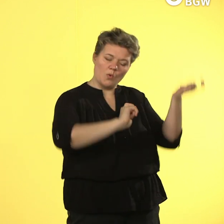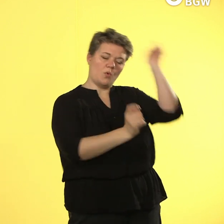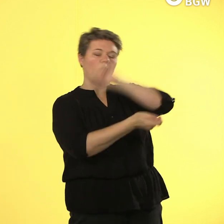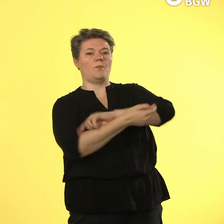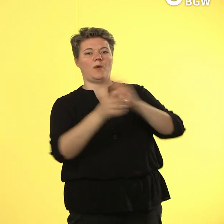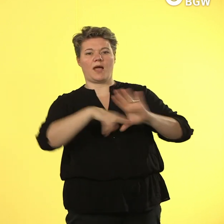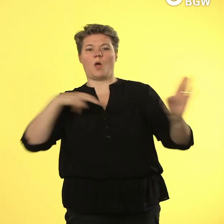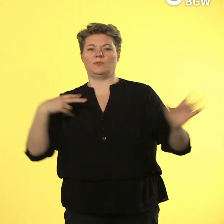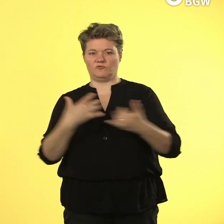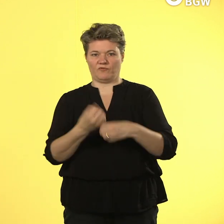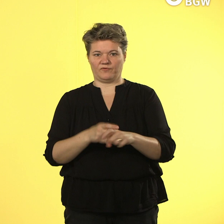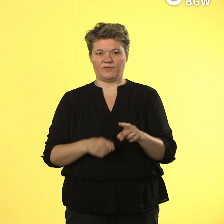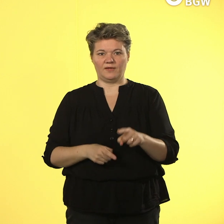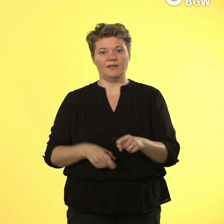weiter machen, tun, denken, sich verhalten müssten.